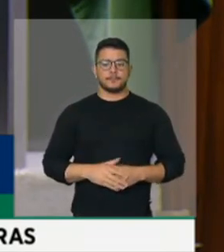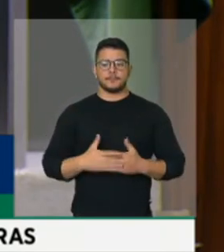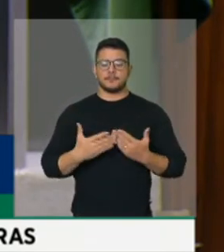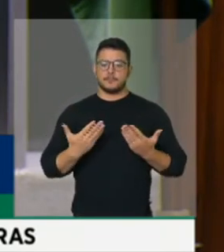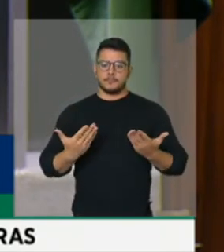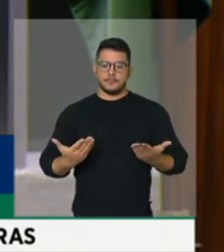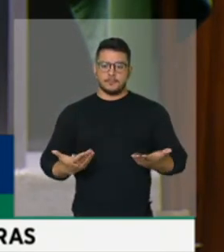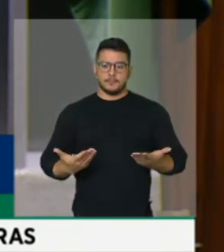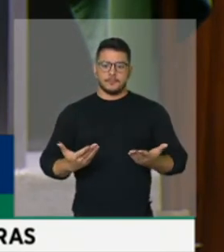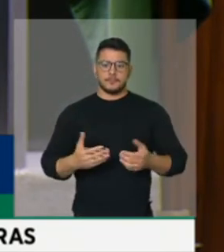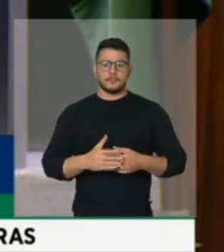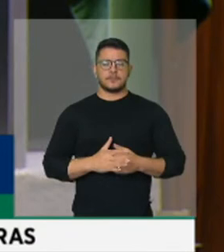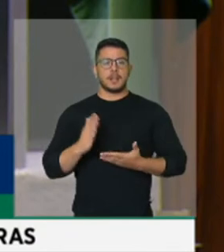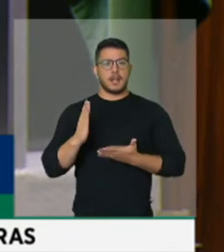SENHOR DEPUTADO, HÉLIO COSTA... EMBLEMÁTICA... E